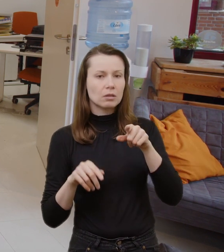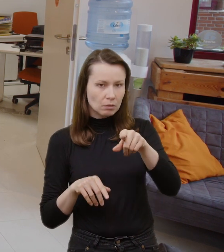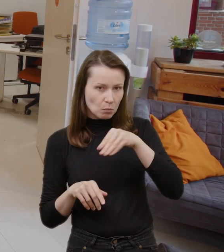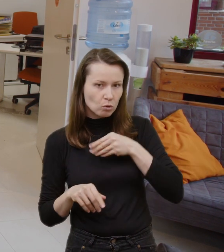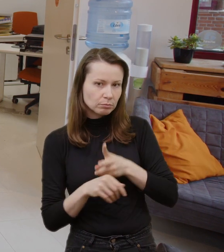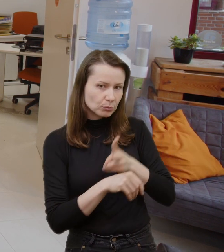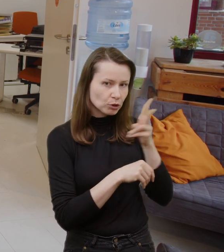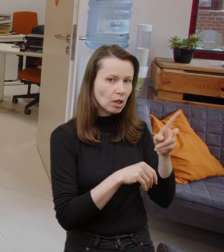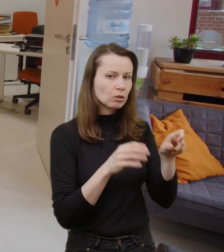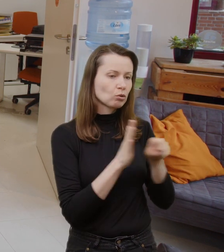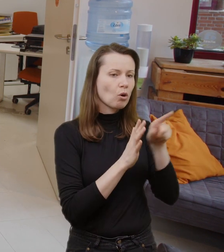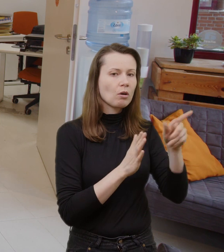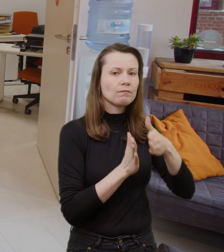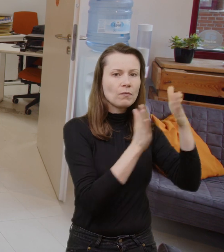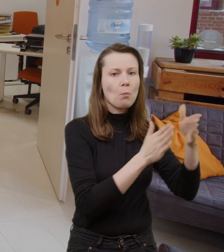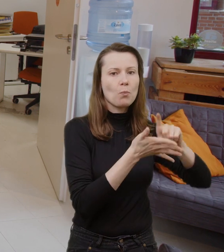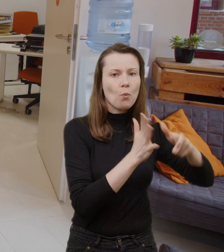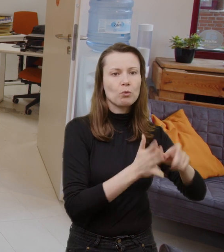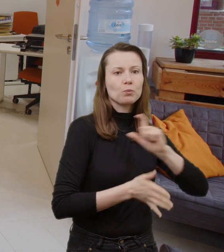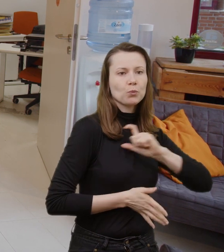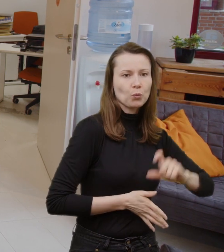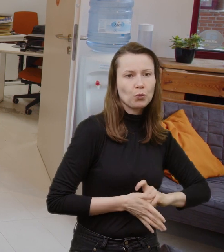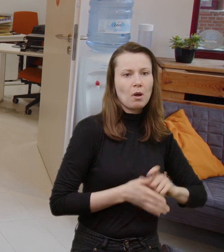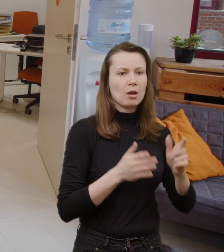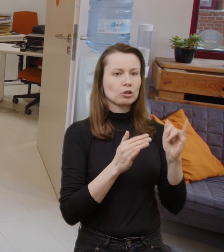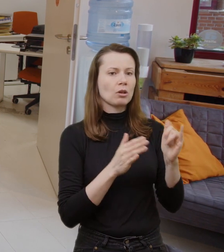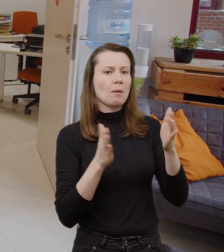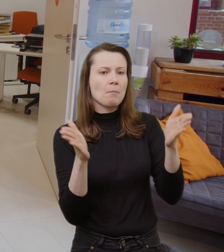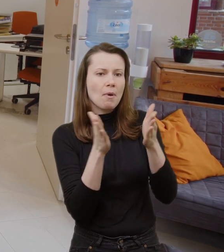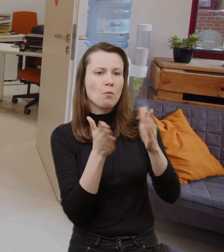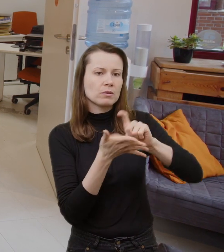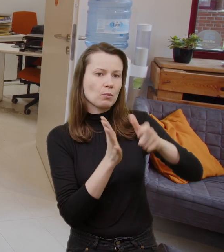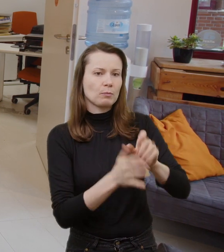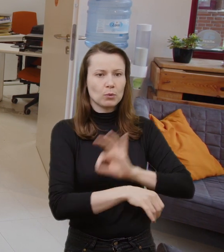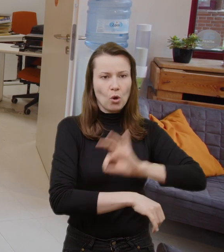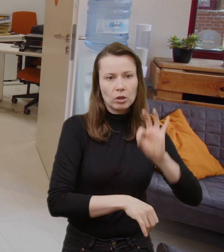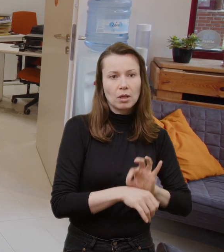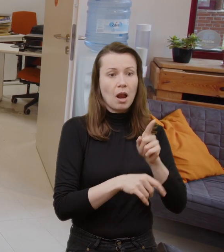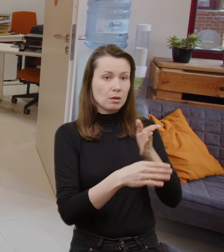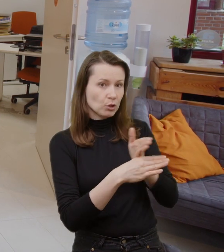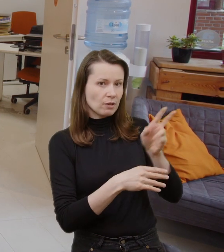możecie przejść do pomieszczeń biurowych, gdzie spotkacie pracownice domu kultury albo do niewielkiej sali projekcyjnej.